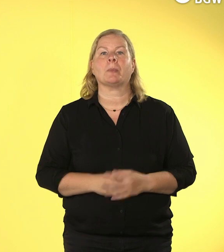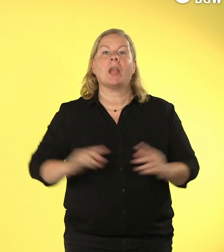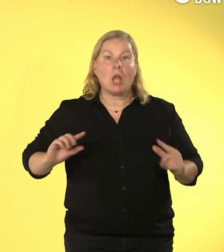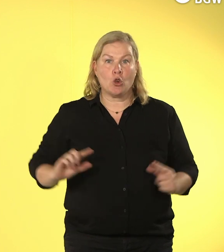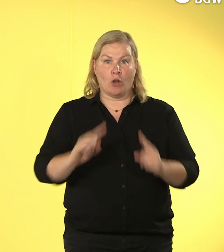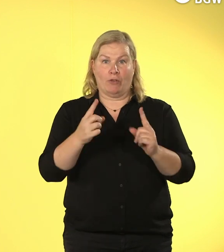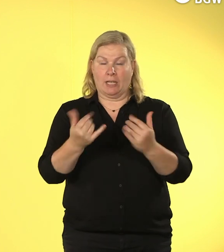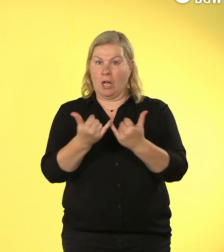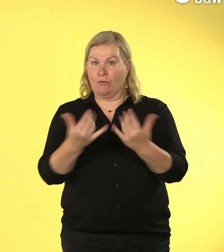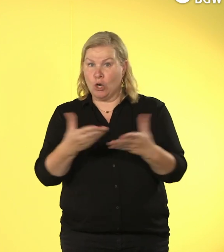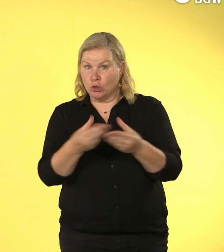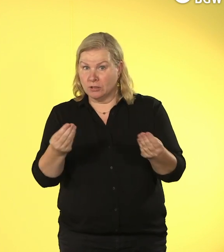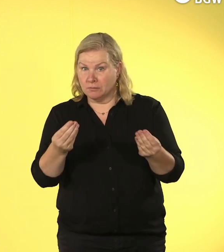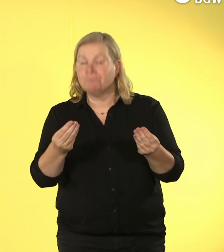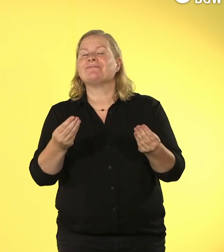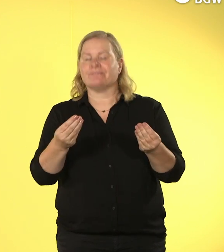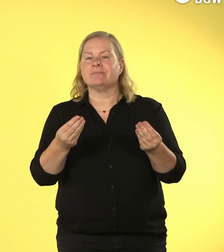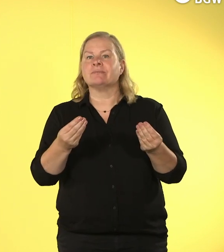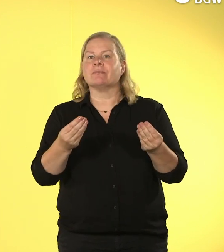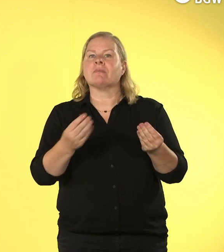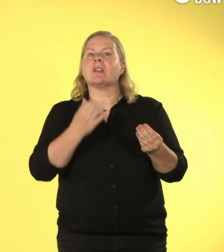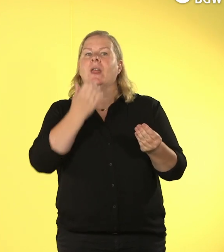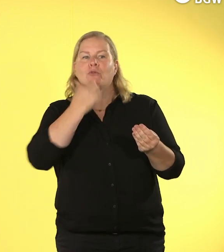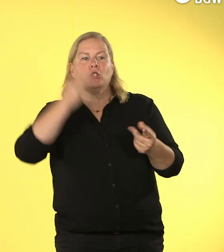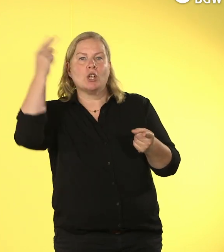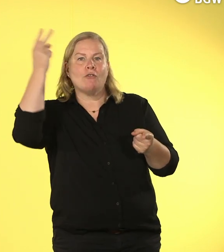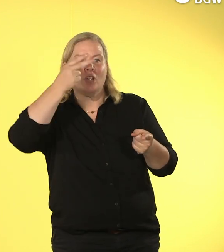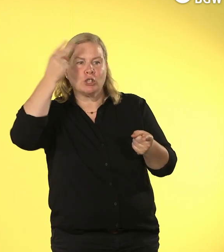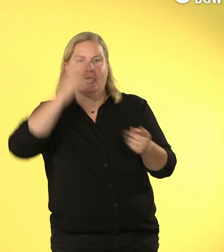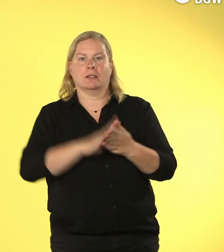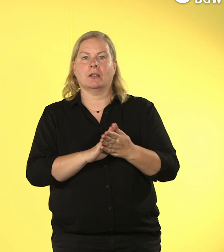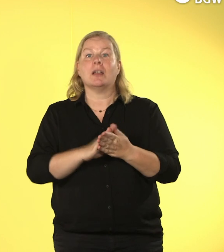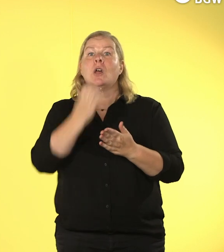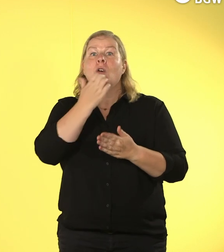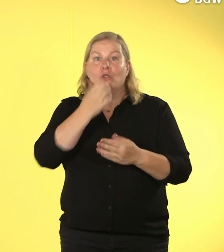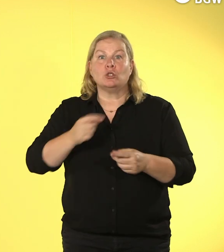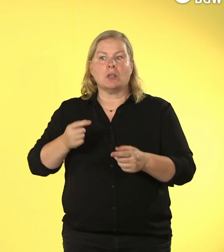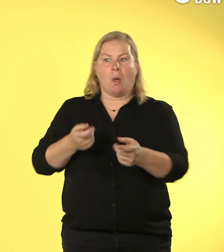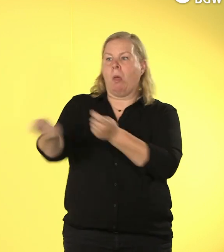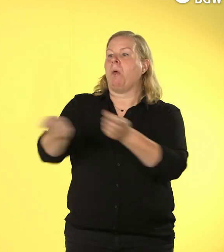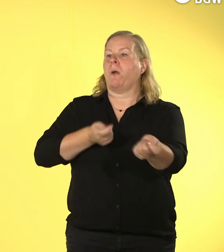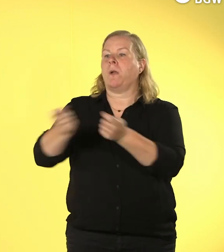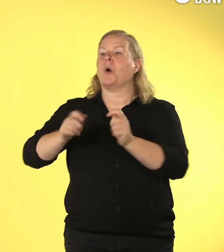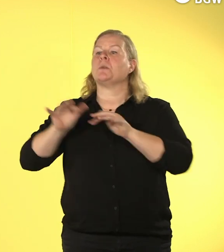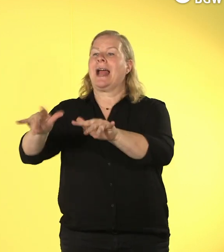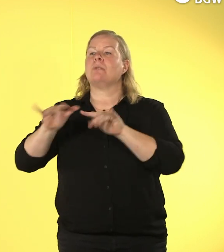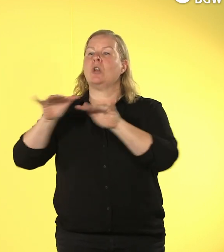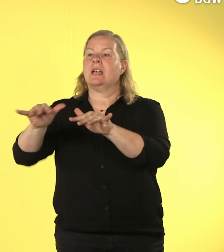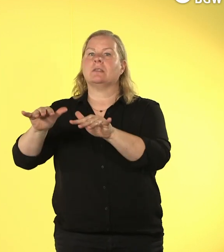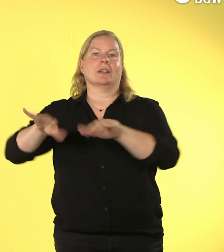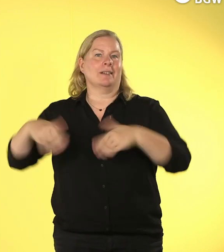wenn man verstehen will, statt zu dirigieren und manipulieren."